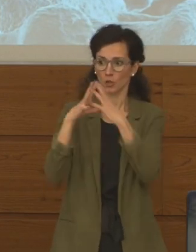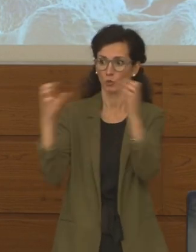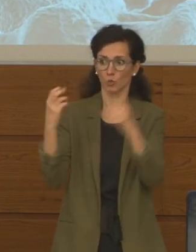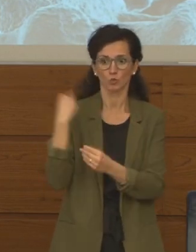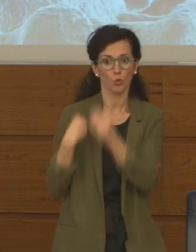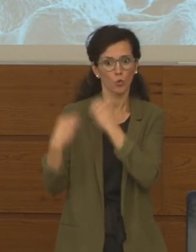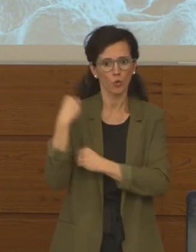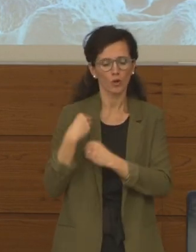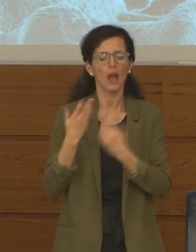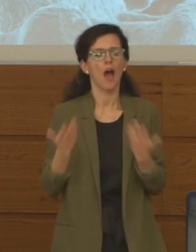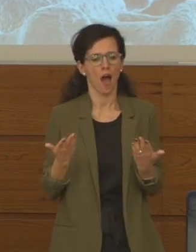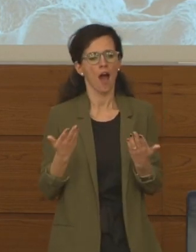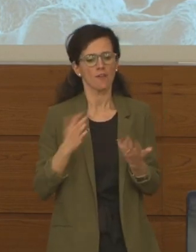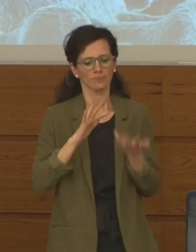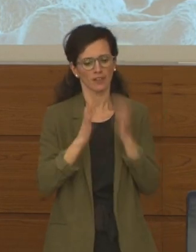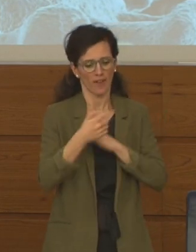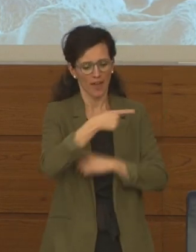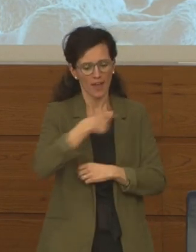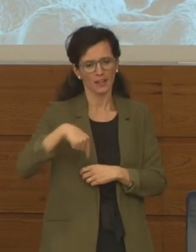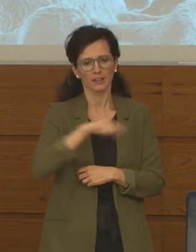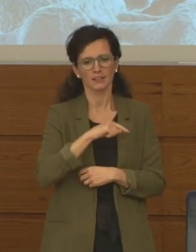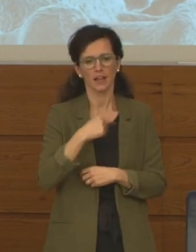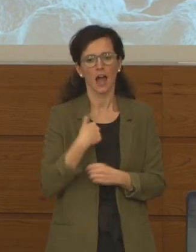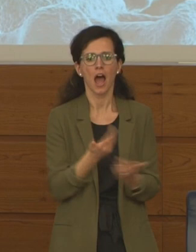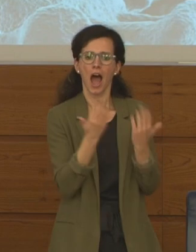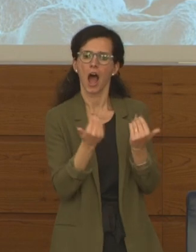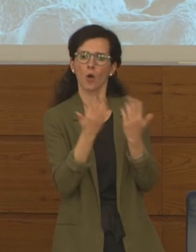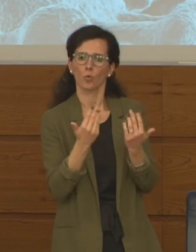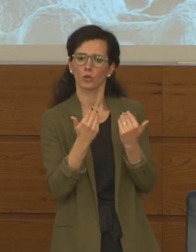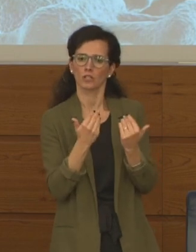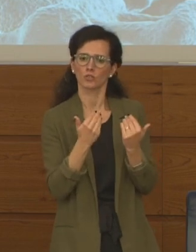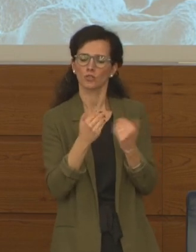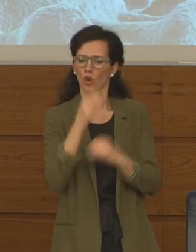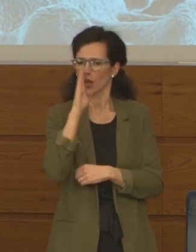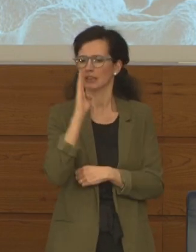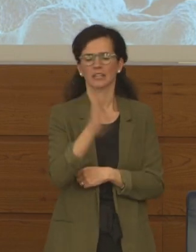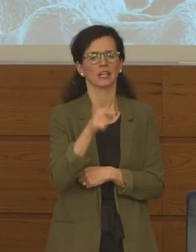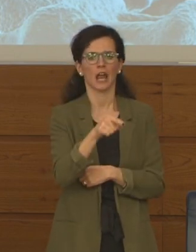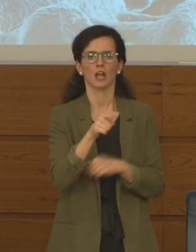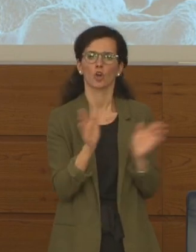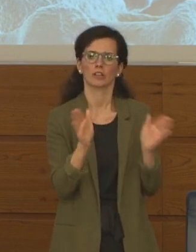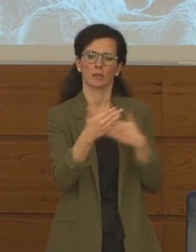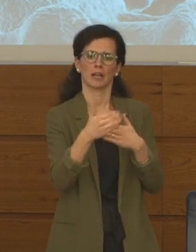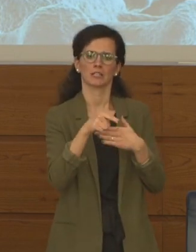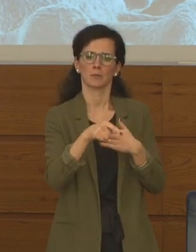procederemo a effettuare gli acquisti direttamente dal Dipartimento della protezione civile,